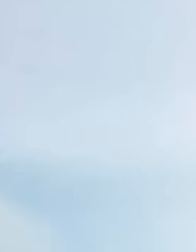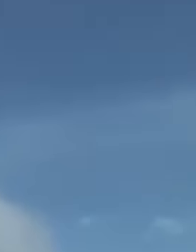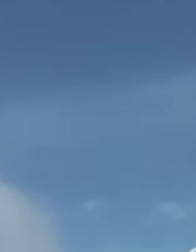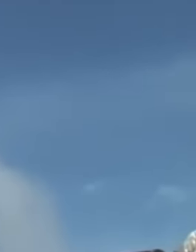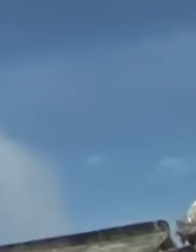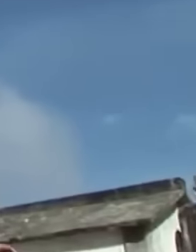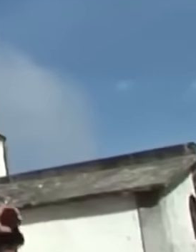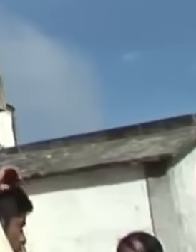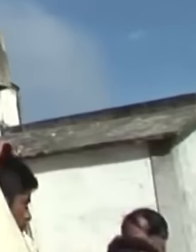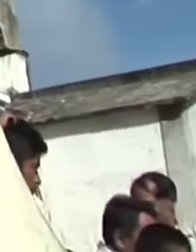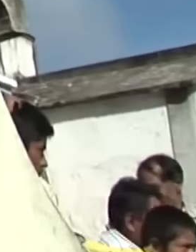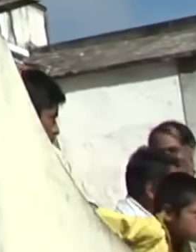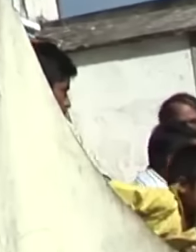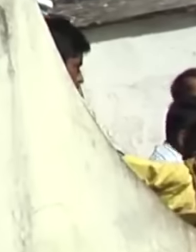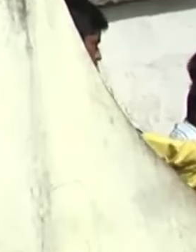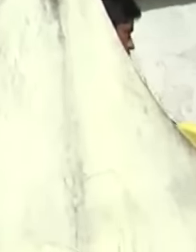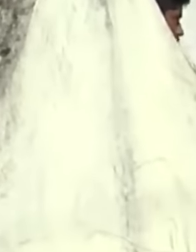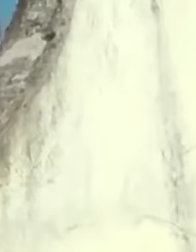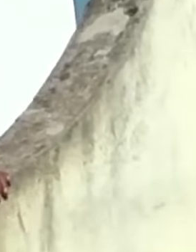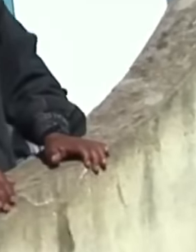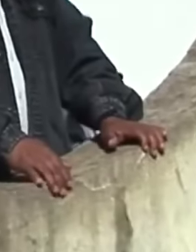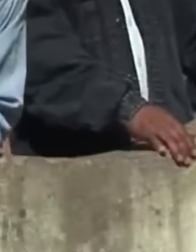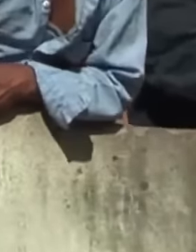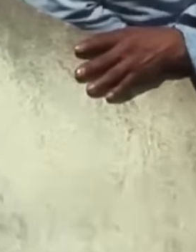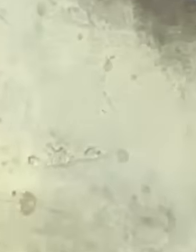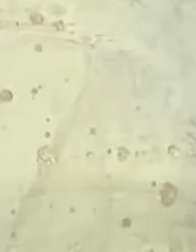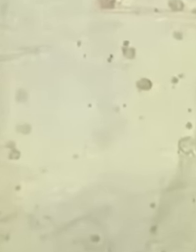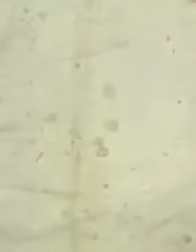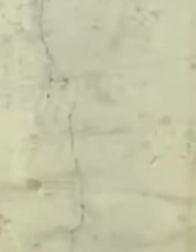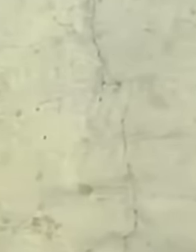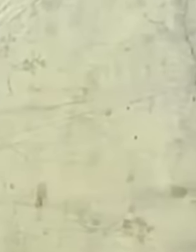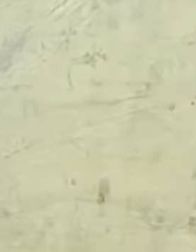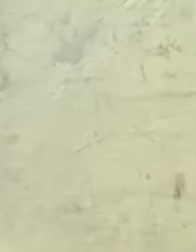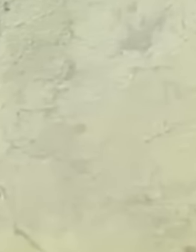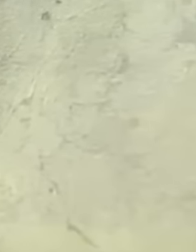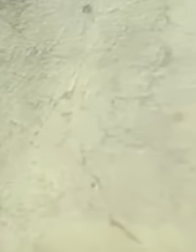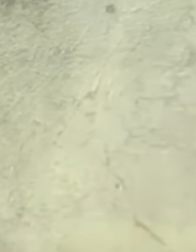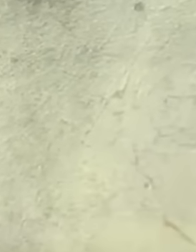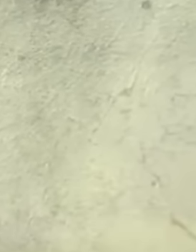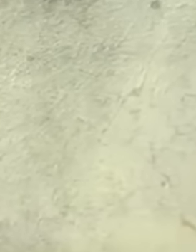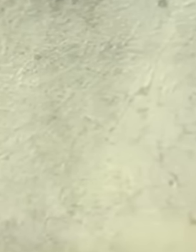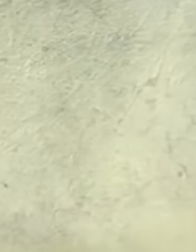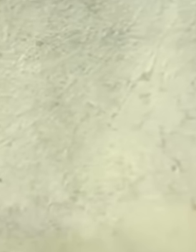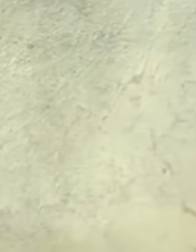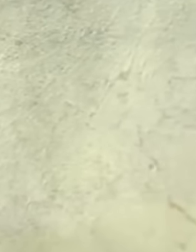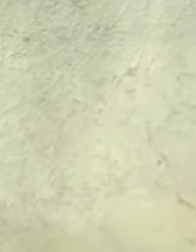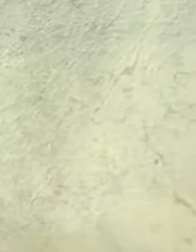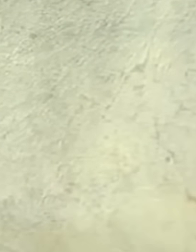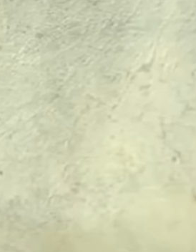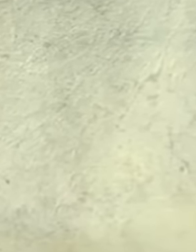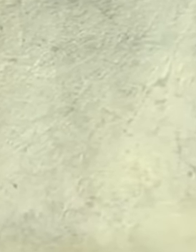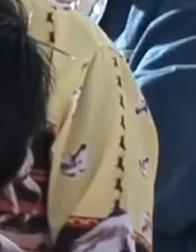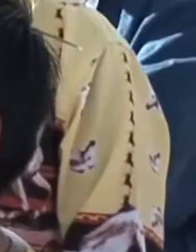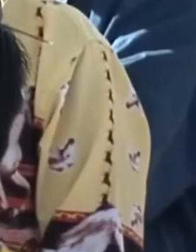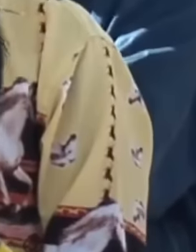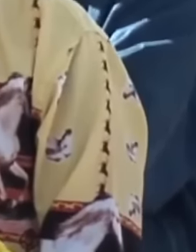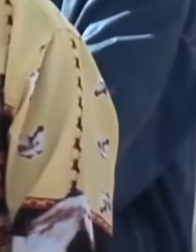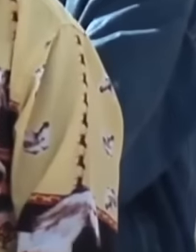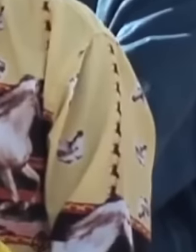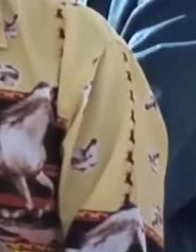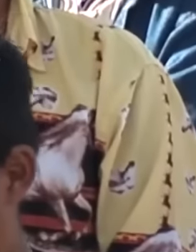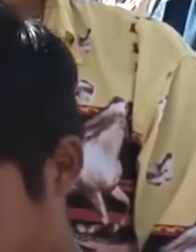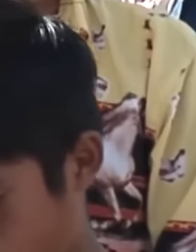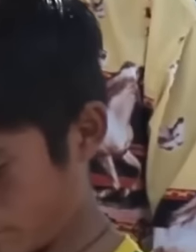un fiscal preocupado por el ciudadano de a pie, nunca antes la justicia era un negocio. Hoy la